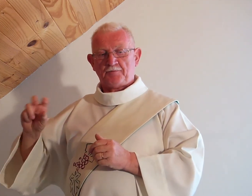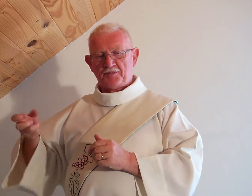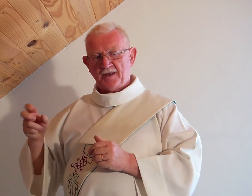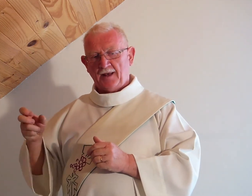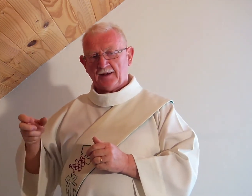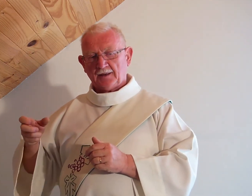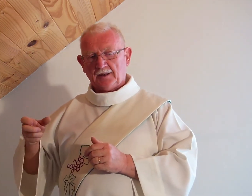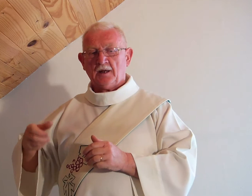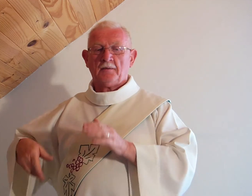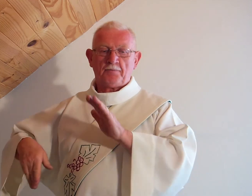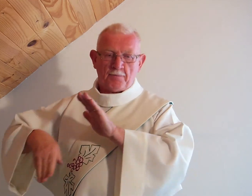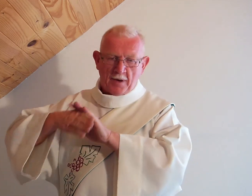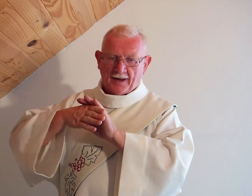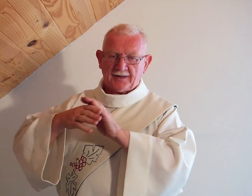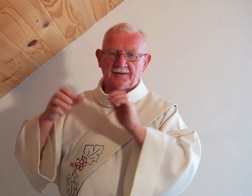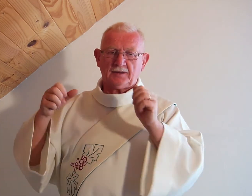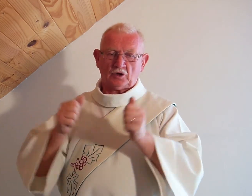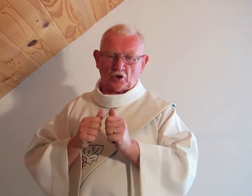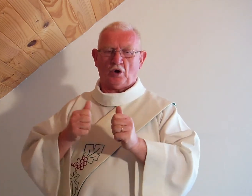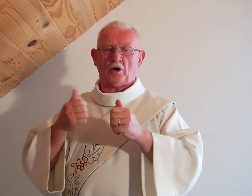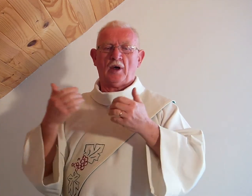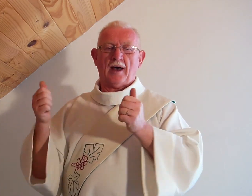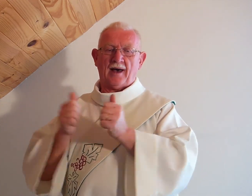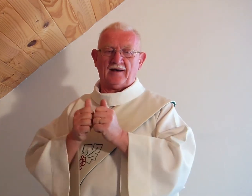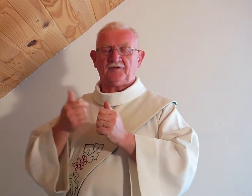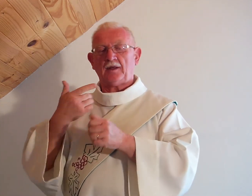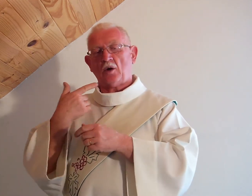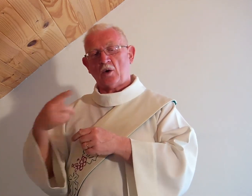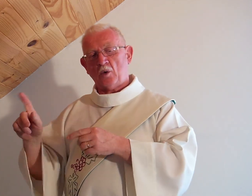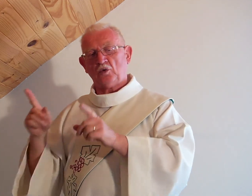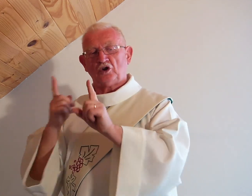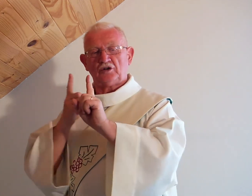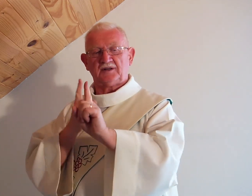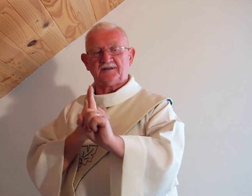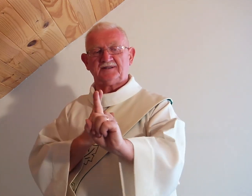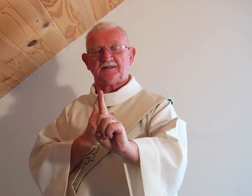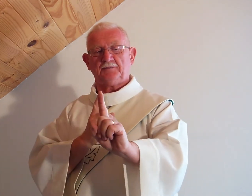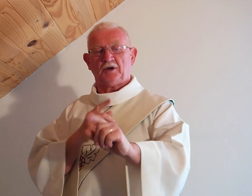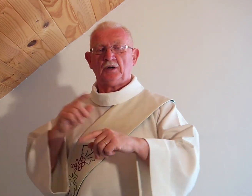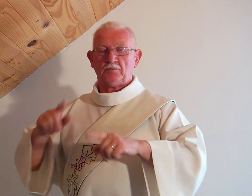Pierre partit donc avec l’autre disciple